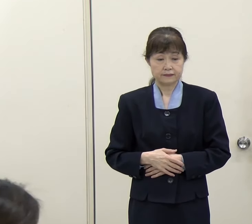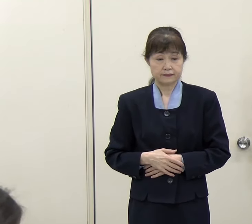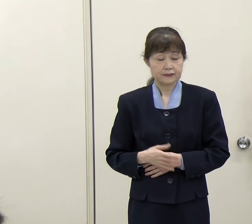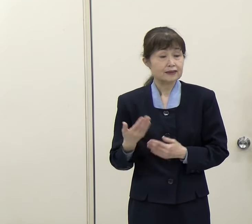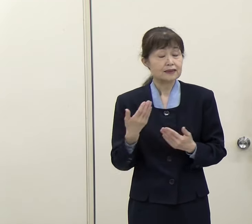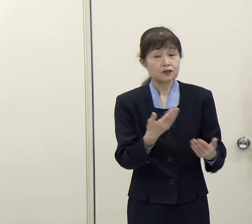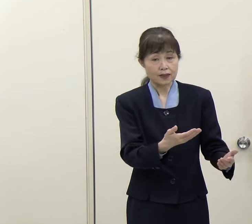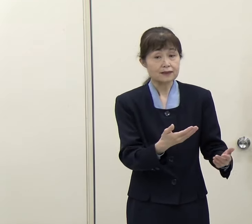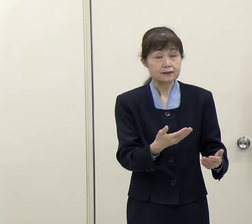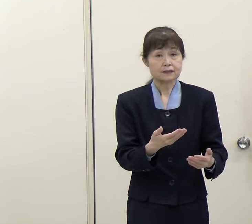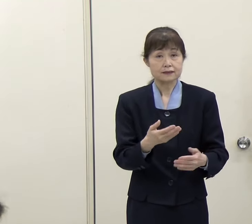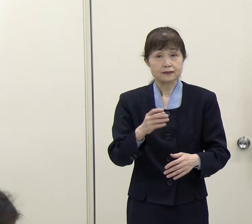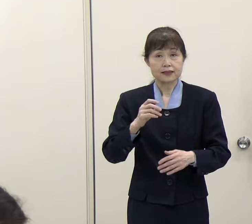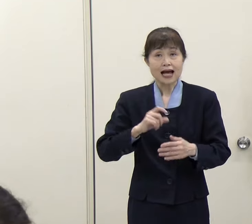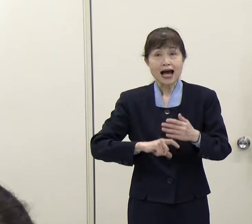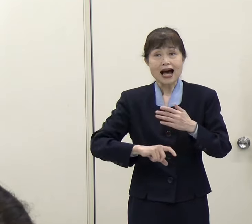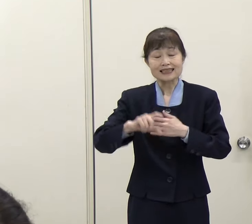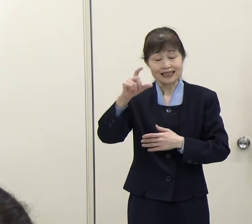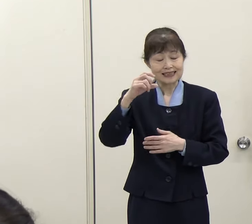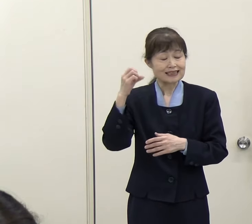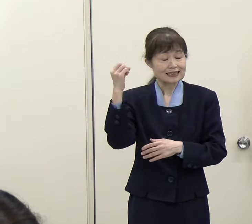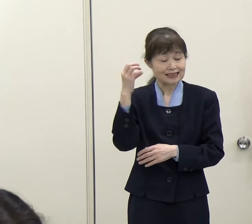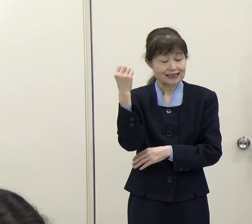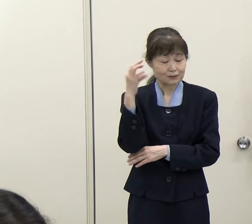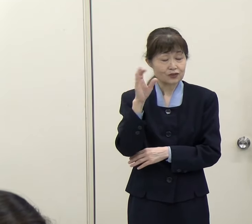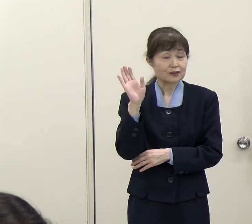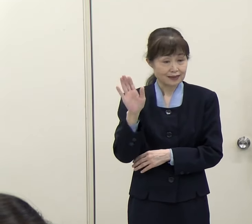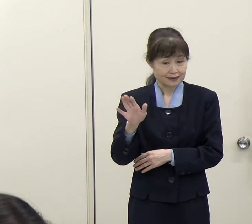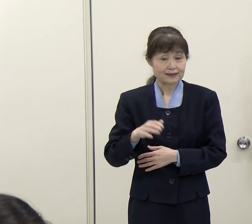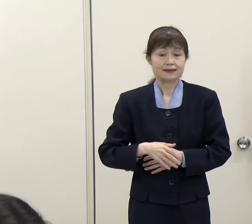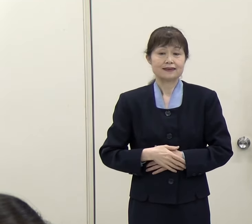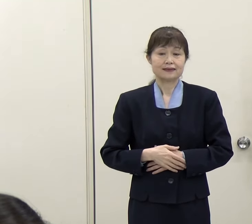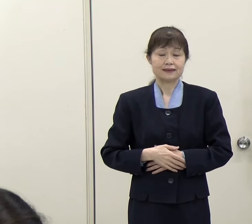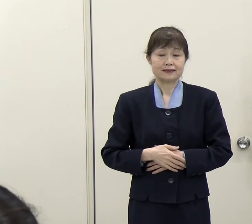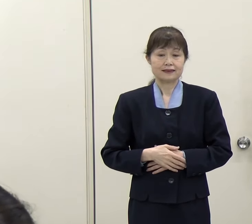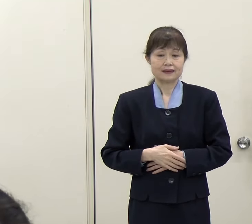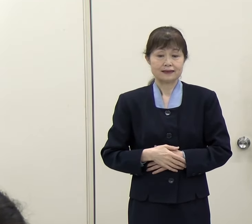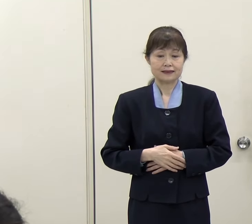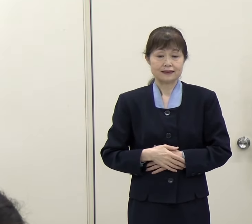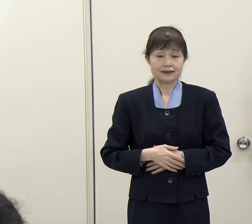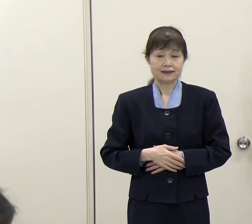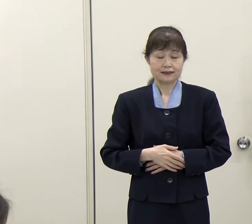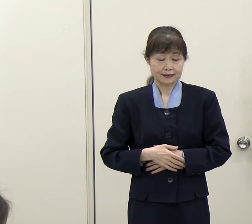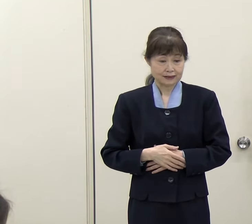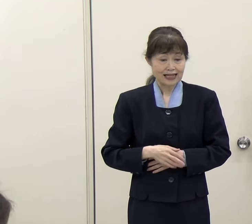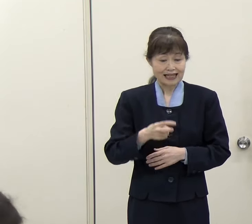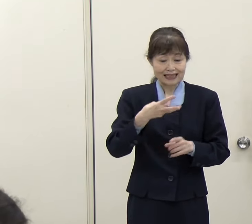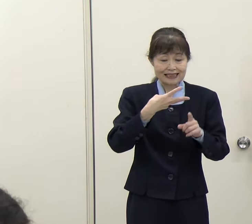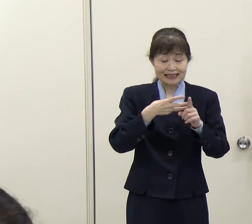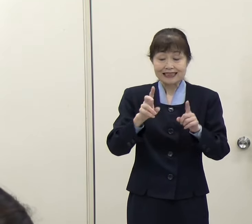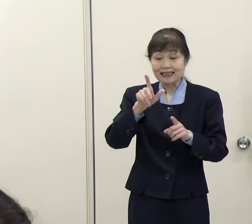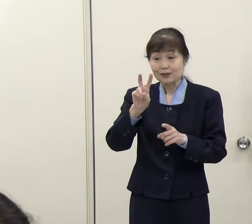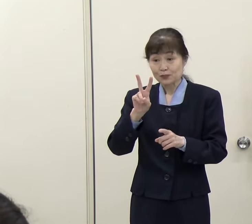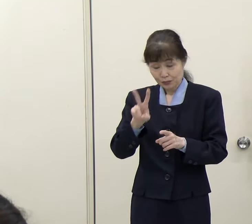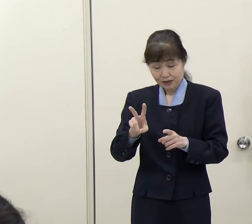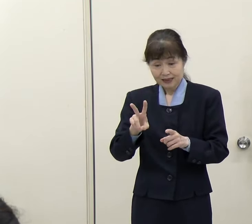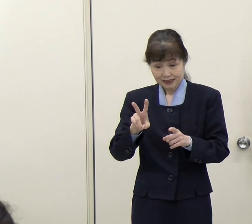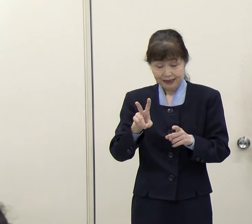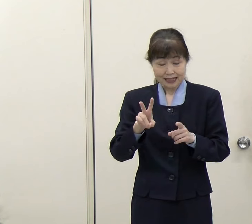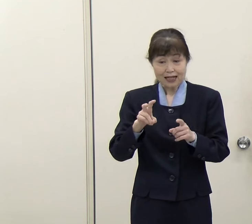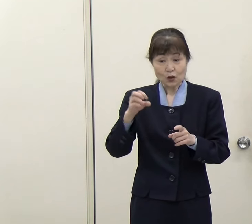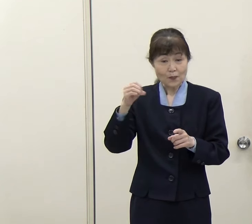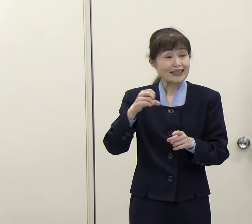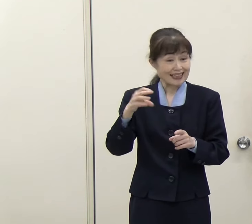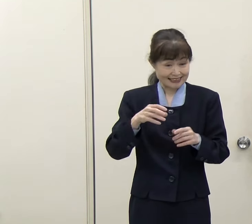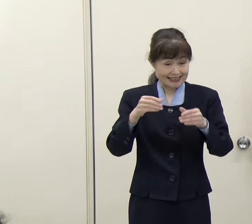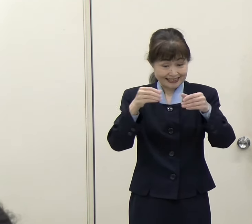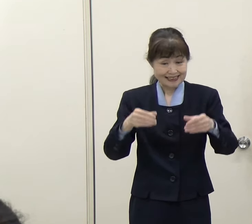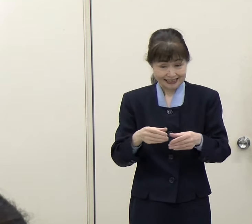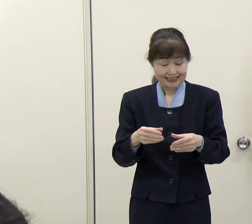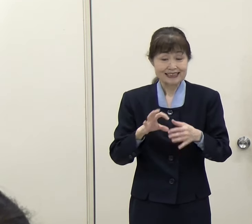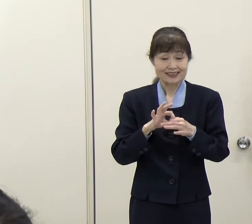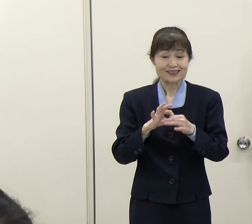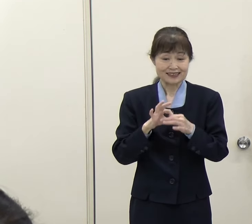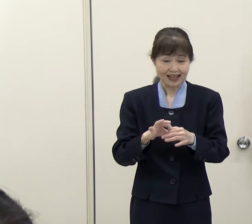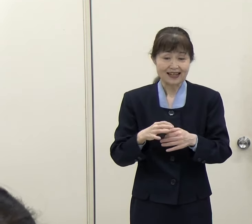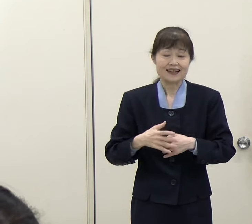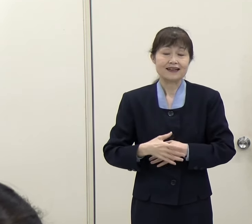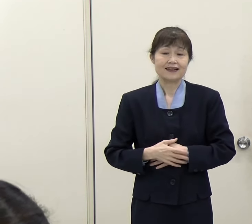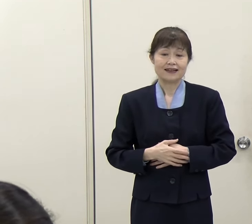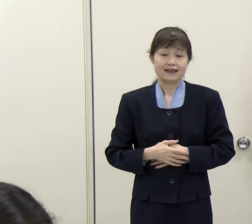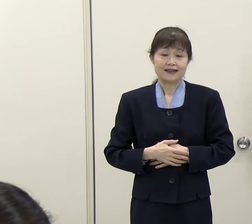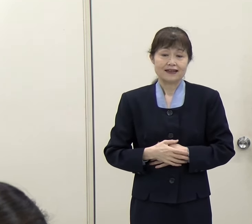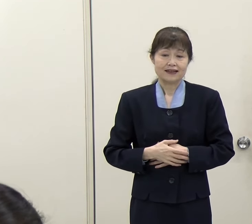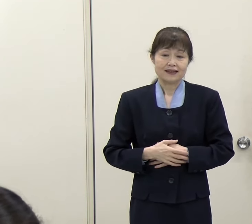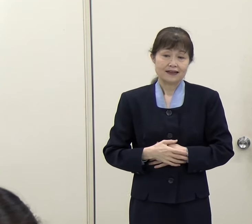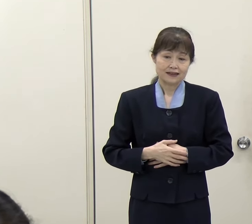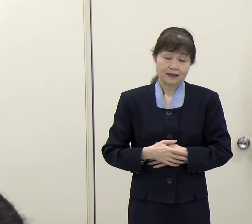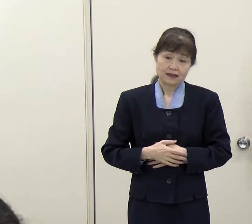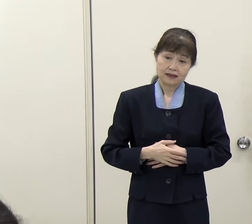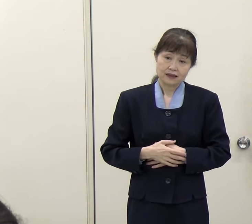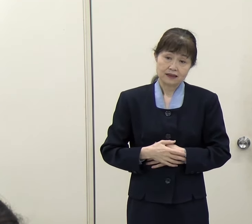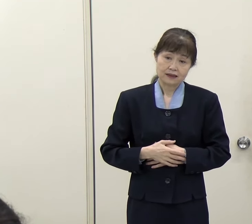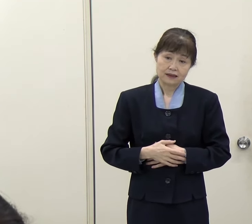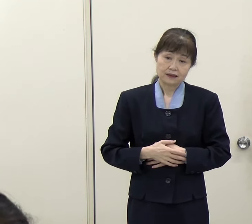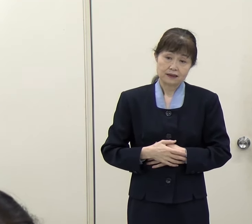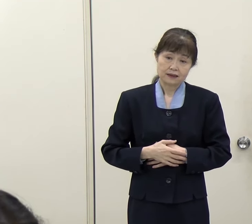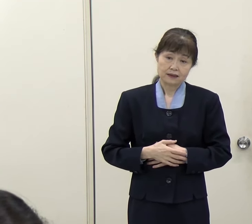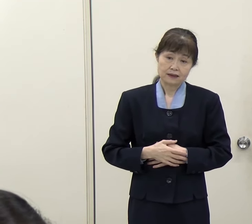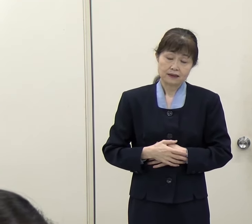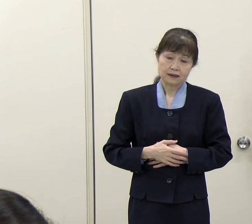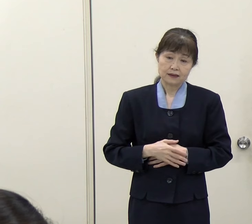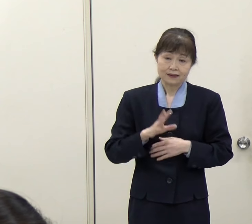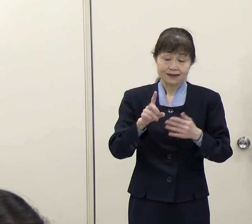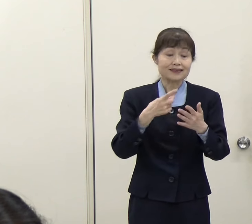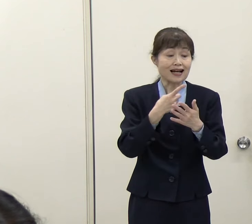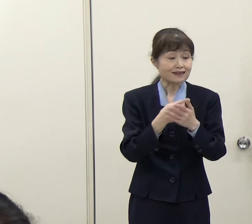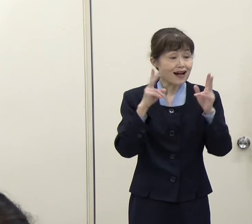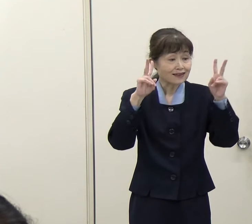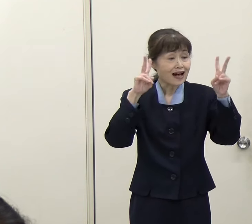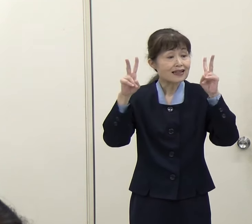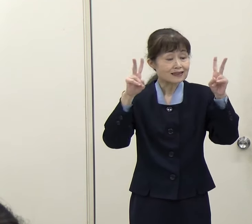（朝日新聞）先ほど伺った使用済みＥＶバッテリー資源循環システム「福岡モデル」の取り組みに関して、メニューで言うと、参画している企業の皆さんが、